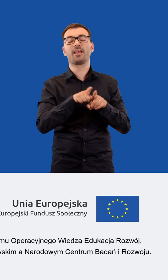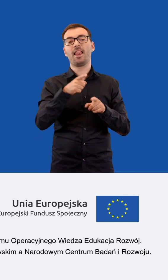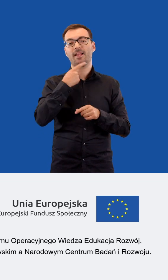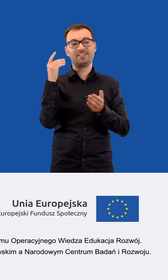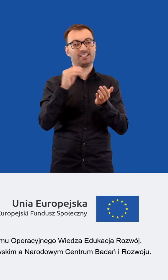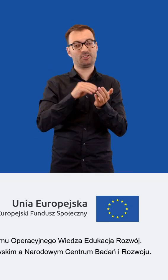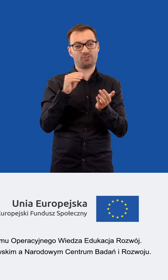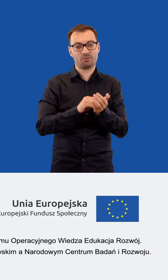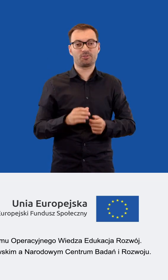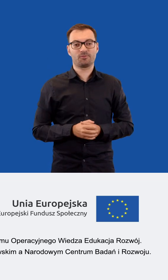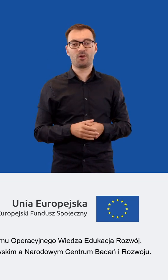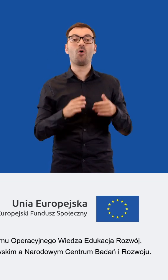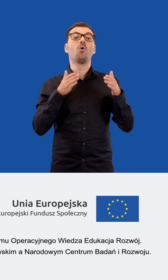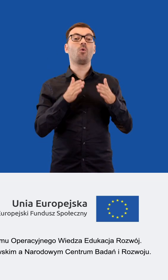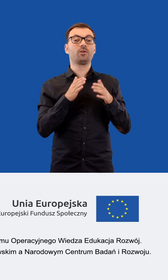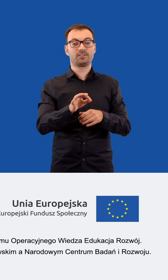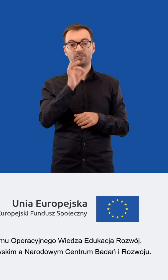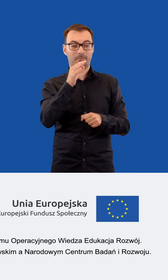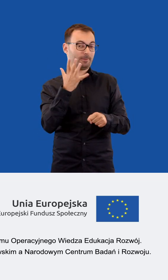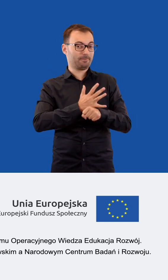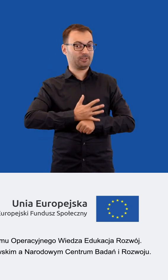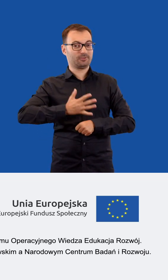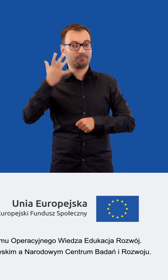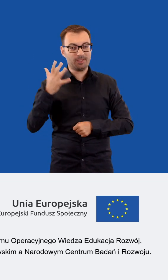Wydziału Neofilologii oraz Wydziału Lingwistyki Stosowanej